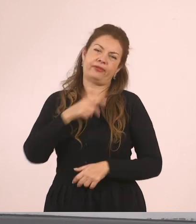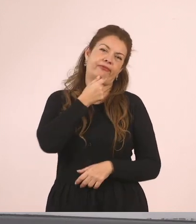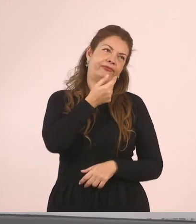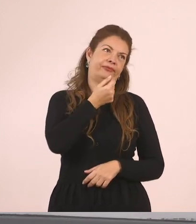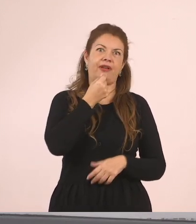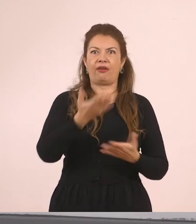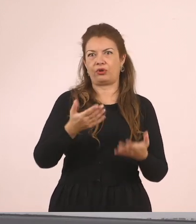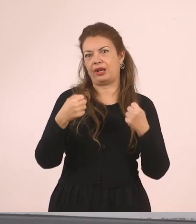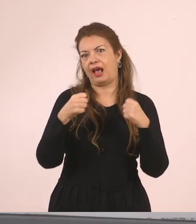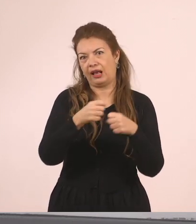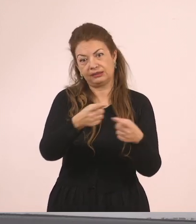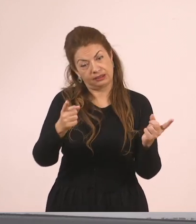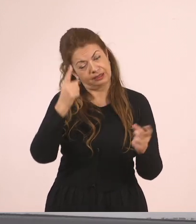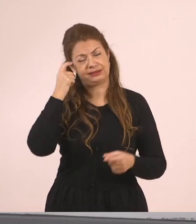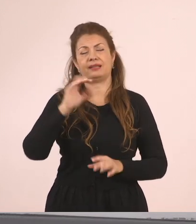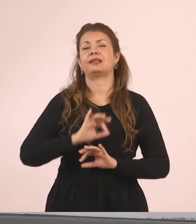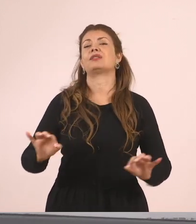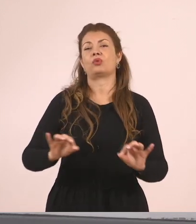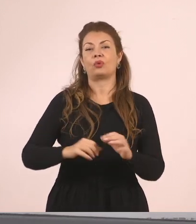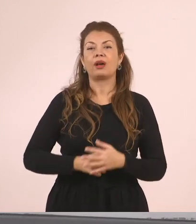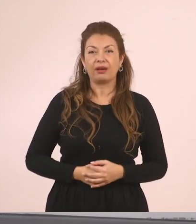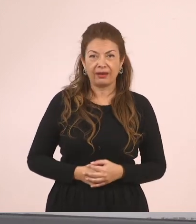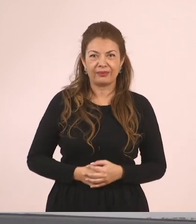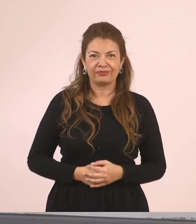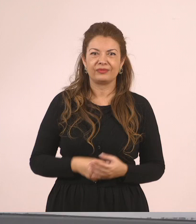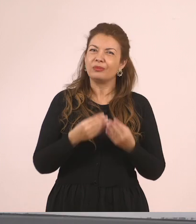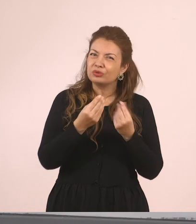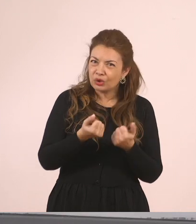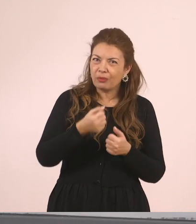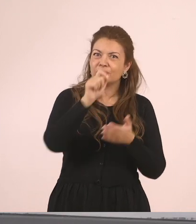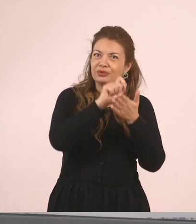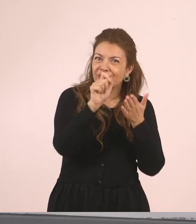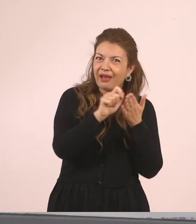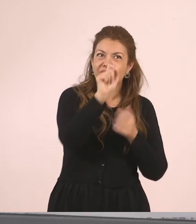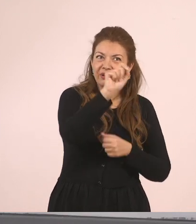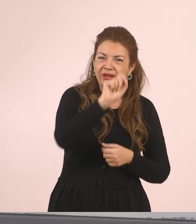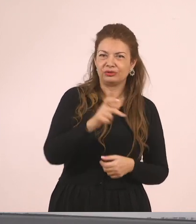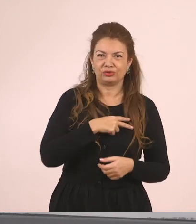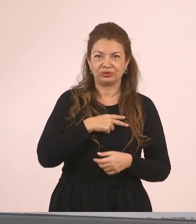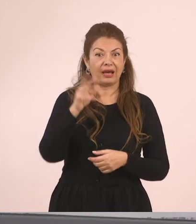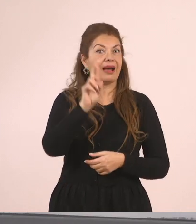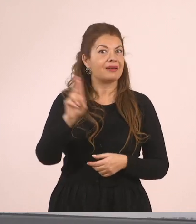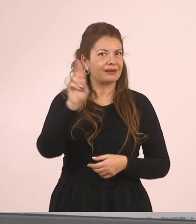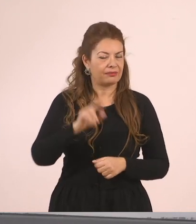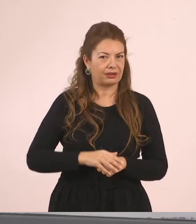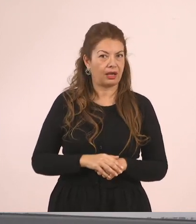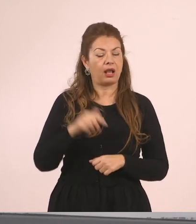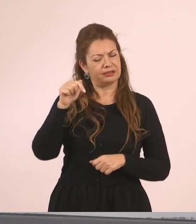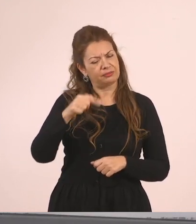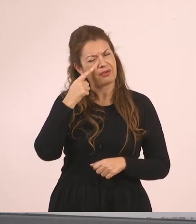Και είμαι σίγουρη ότι όλα τα παιδάκια θυμάστε πώς γράφονται τα ρηματάκια και πώς μπορώ να φτιάχνω τέτοια ρήματα. Θα δούμε κάτι άλλο σήμερα.